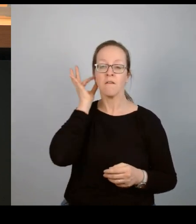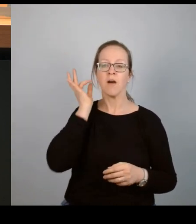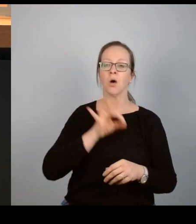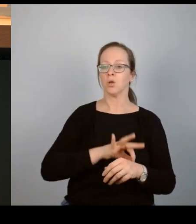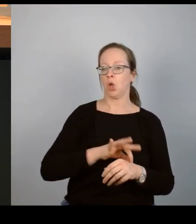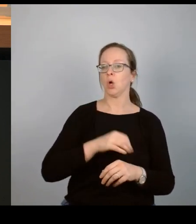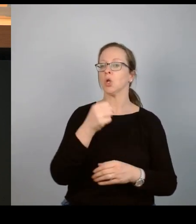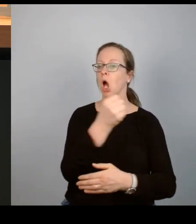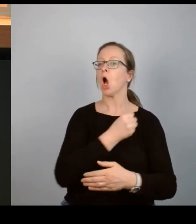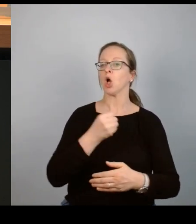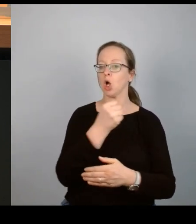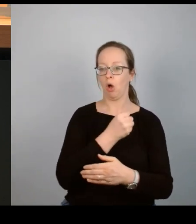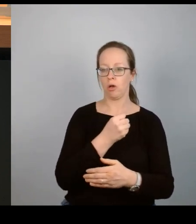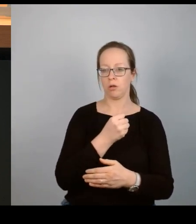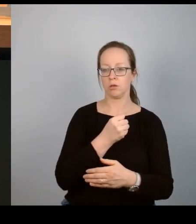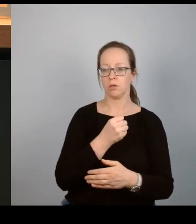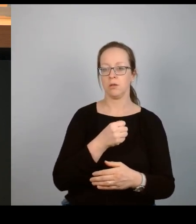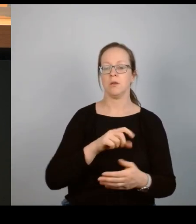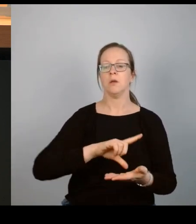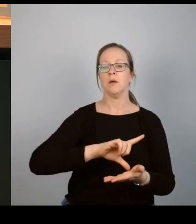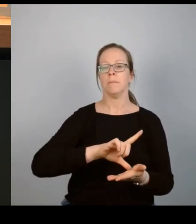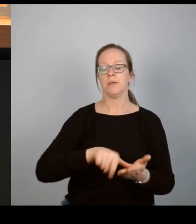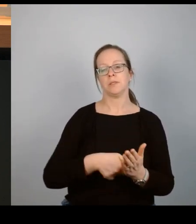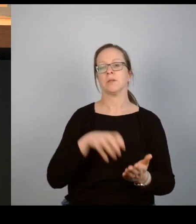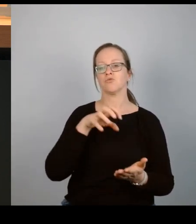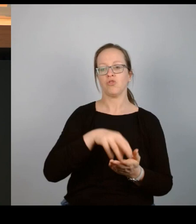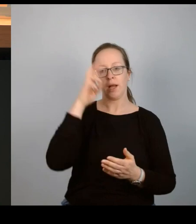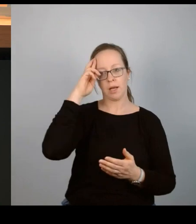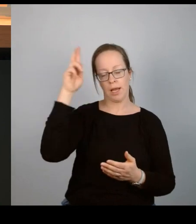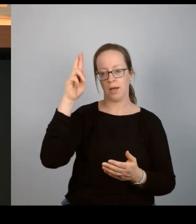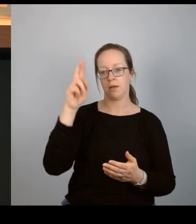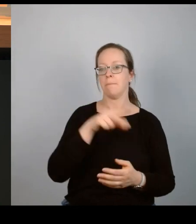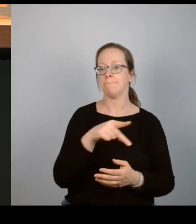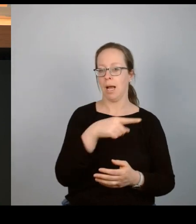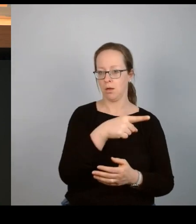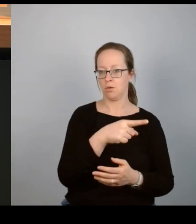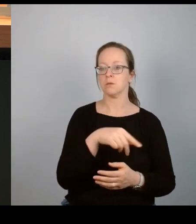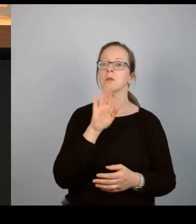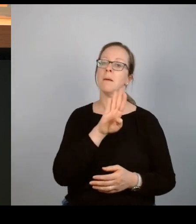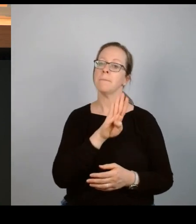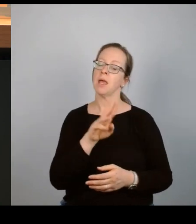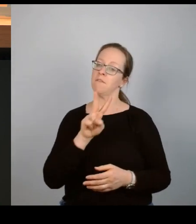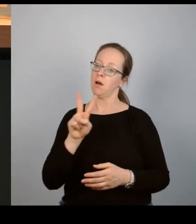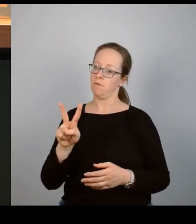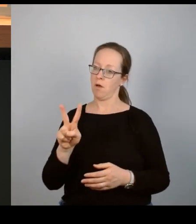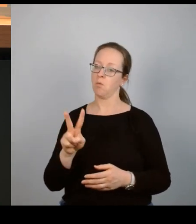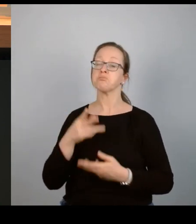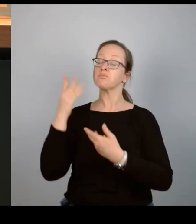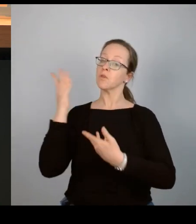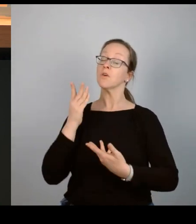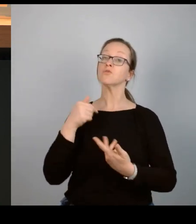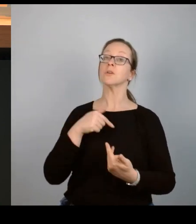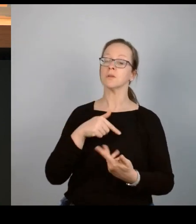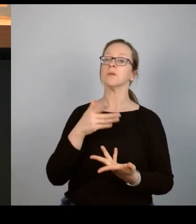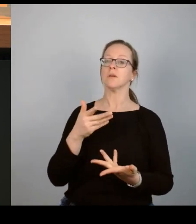Da hat sie gesagt, es gab eine Fraktion. Die hat sich ganz wesentlich um die Durchgangsverkehr gekümmert. Viel mehr als andere, Stichwort Barcelona und Super-Blocks, was